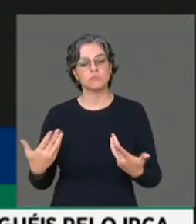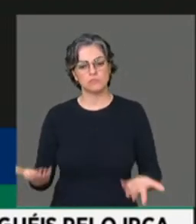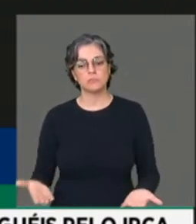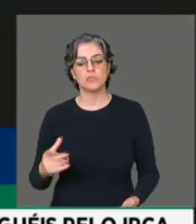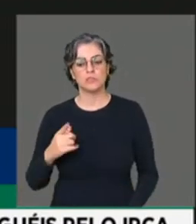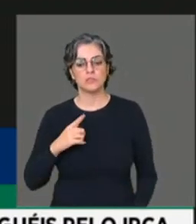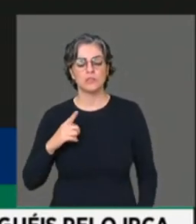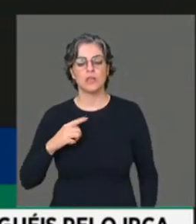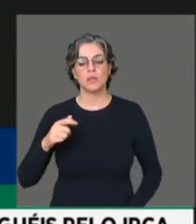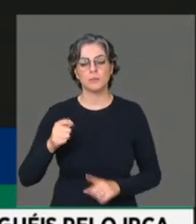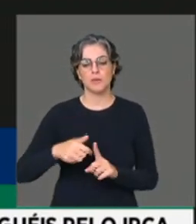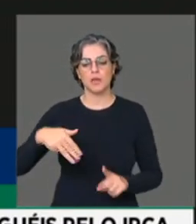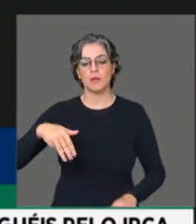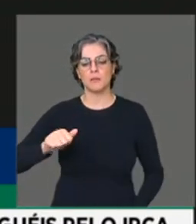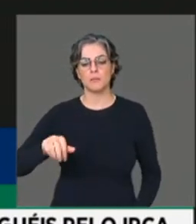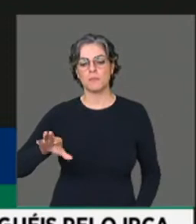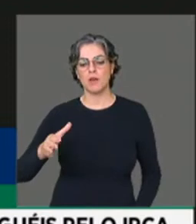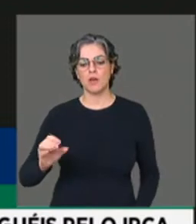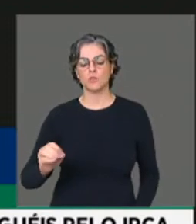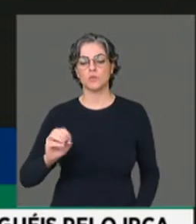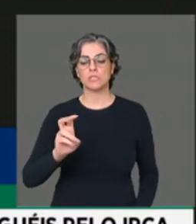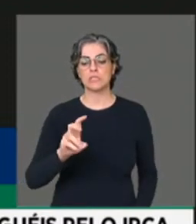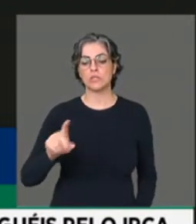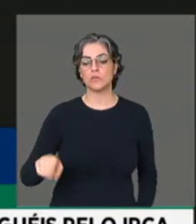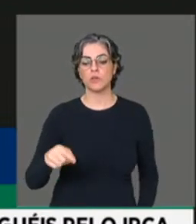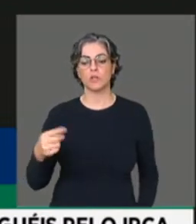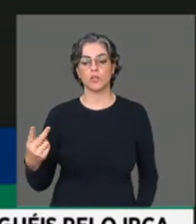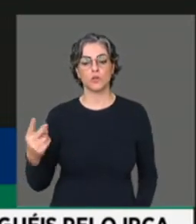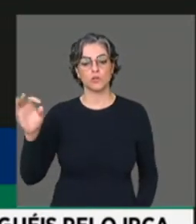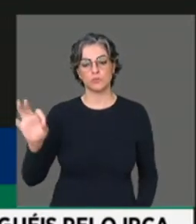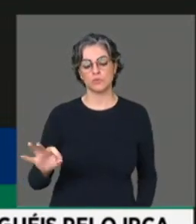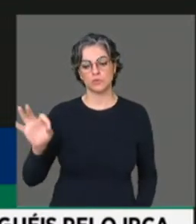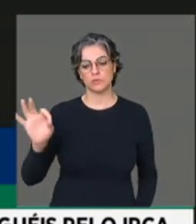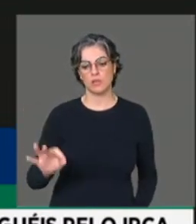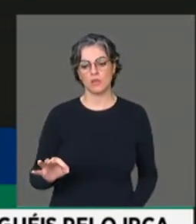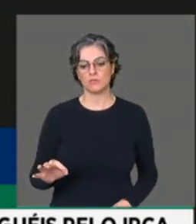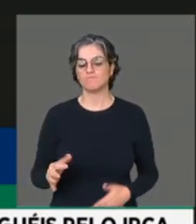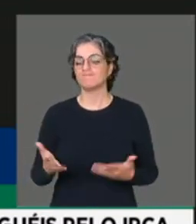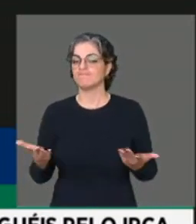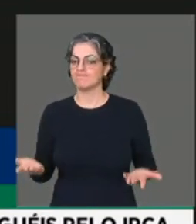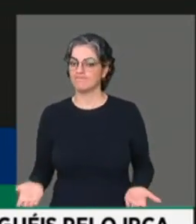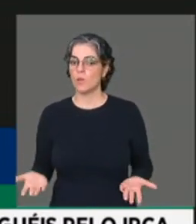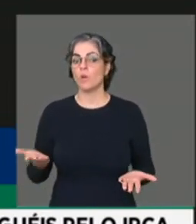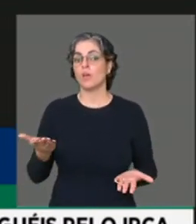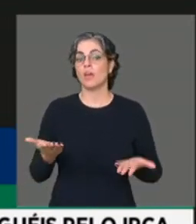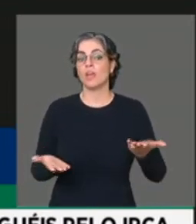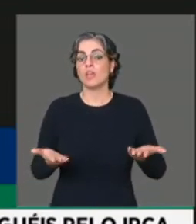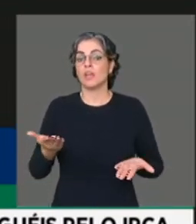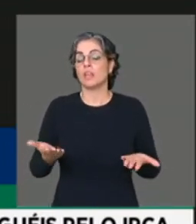ELE ESTÁ DANDO, EM MARÇO, 5.2%. ONDE HÁ O EQUILÍBRIO DA RELAÇÃO AÍ ENTRE OS DETENTORES... DE PROPRIEDADES